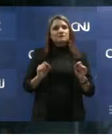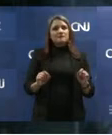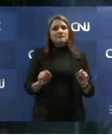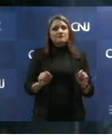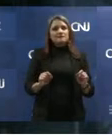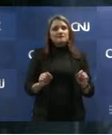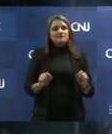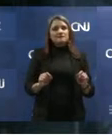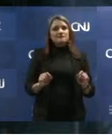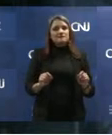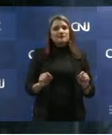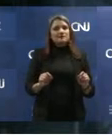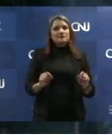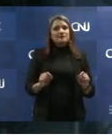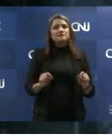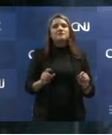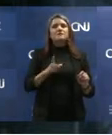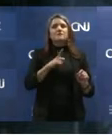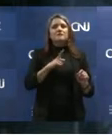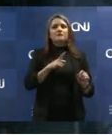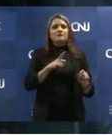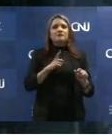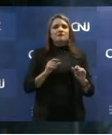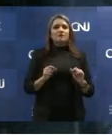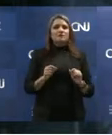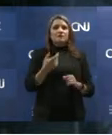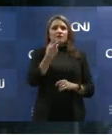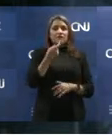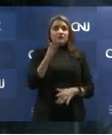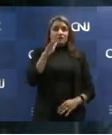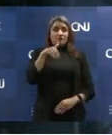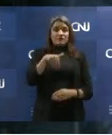para citar aqui o voto do então presidente Ministro Tóffoli,